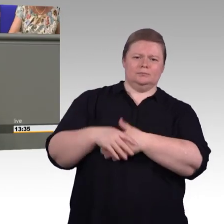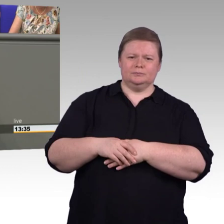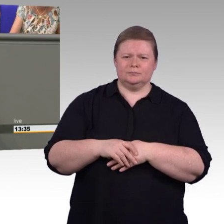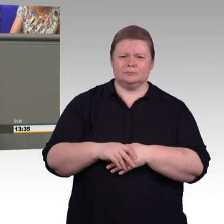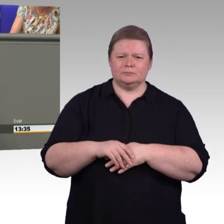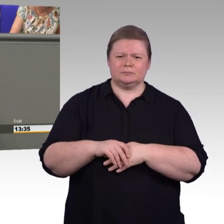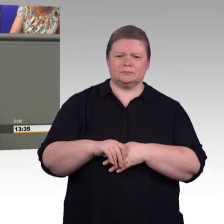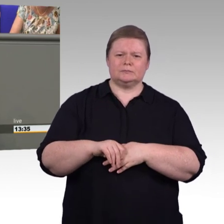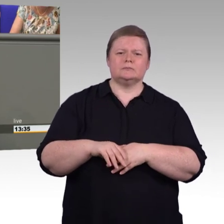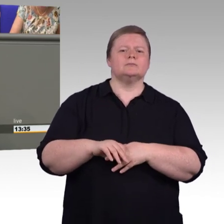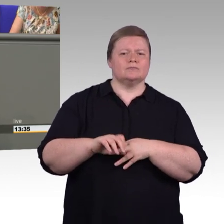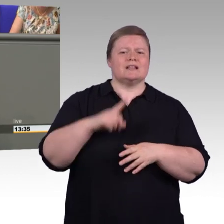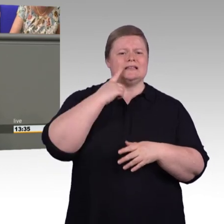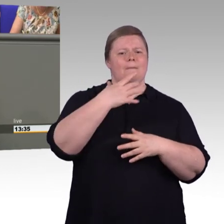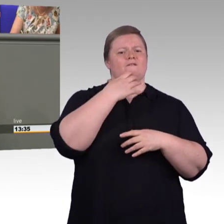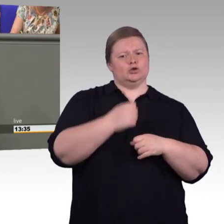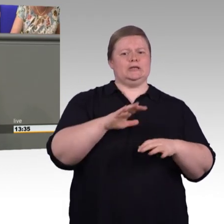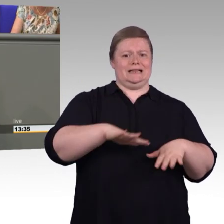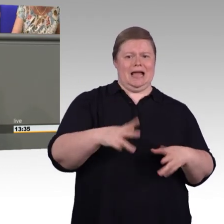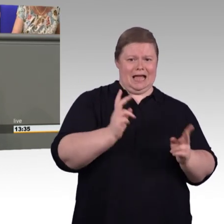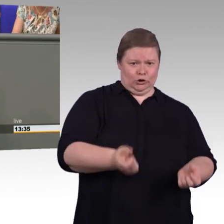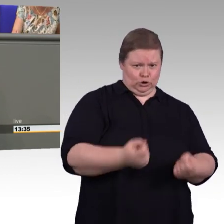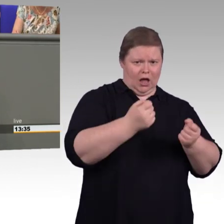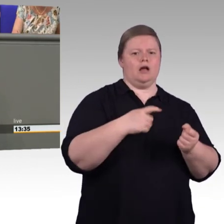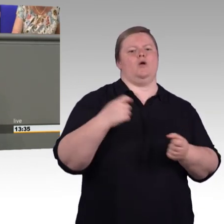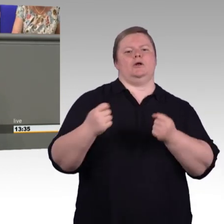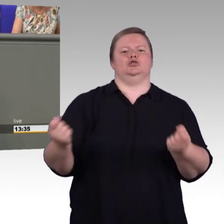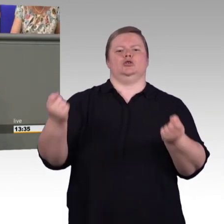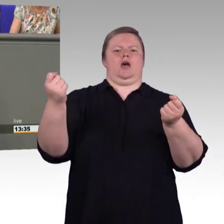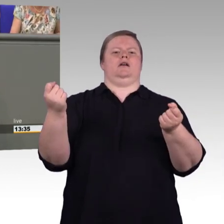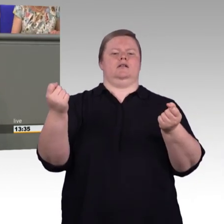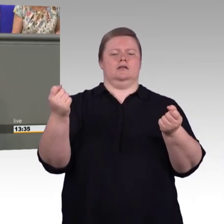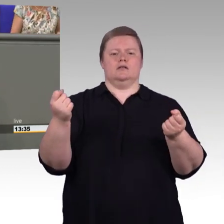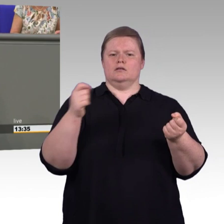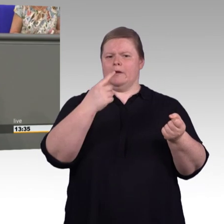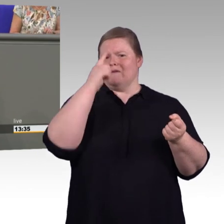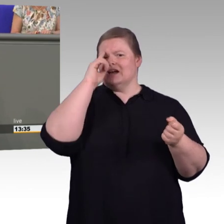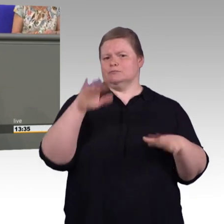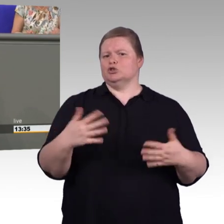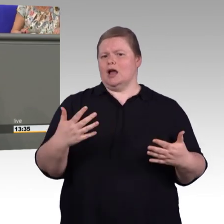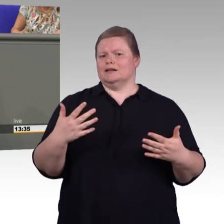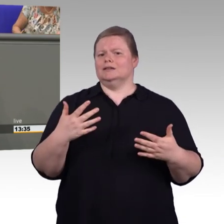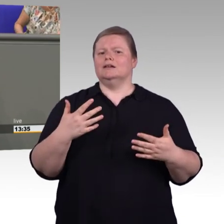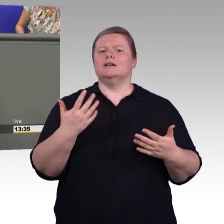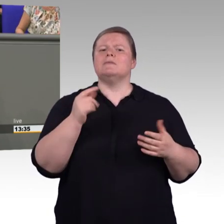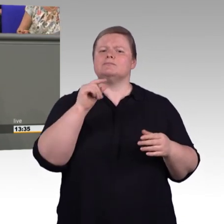Sie haben gar keine Ahnung, was Grundrechte offenbar sind. Grundrechte sind Abwehrrechte gegen den Staat, nicht in der Familie gegen die Eltern.